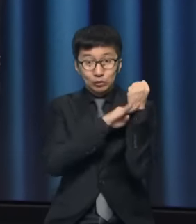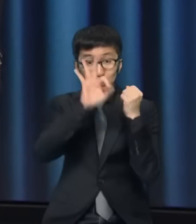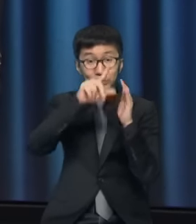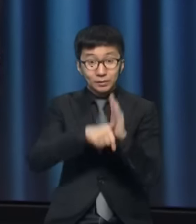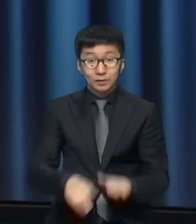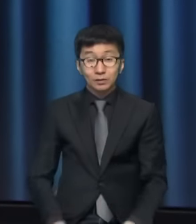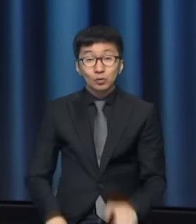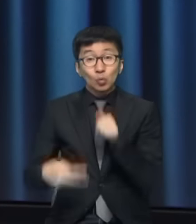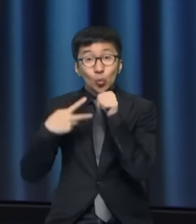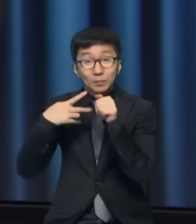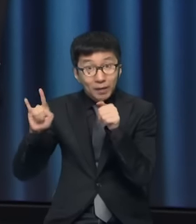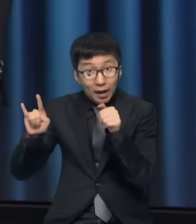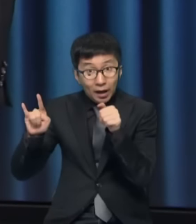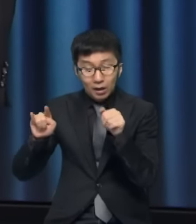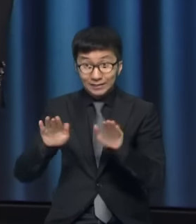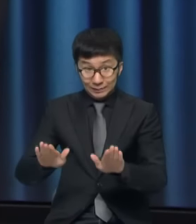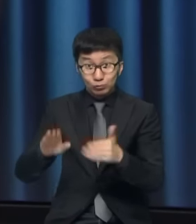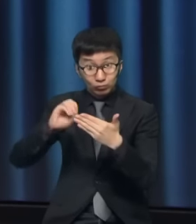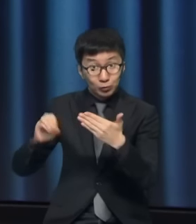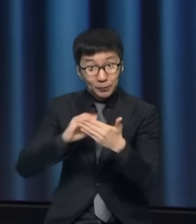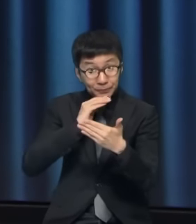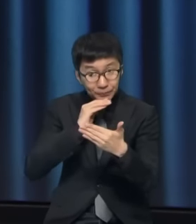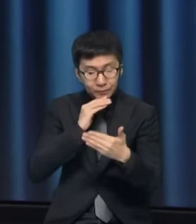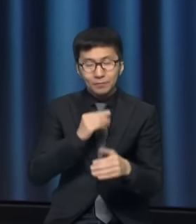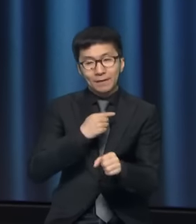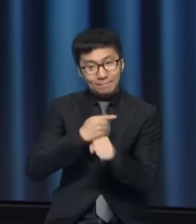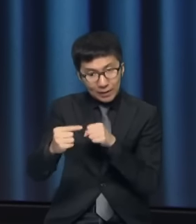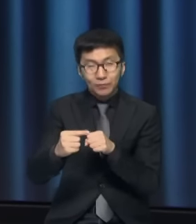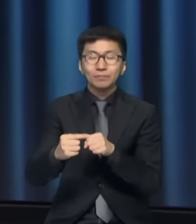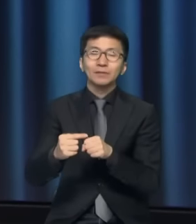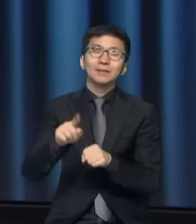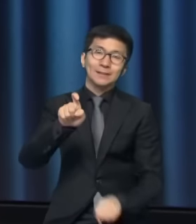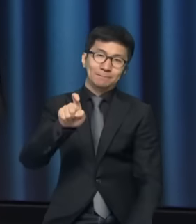시작돼 해마다 1%포인트씩 올라서 4년 뒤에는 13%가 됩니다.